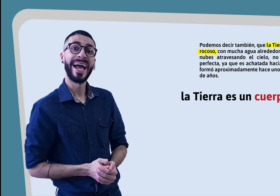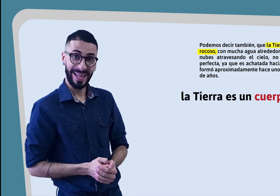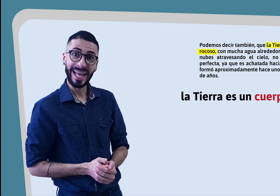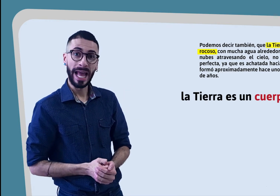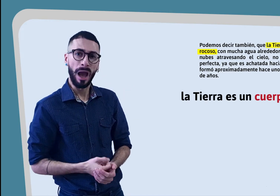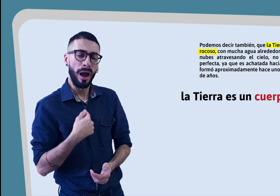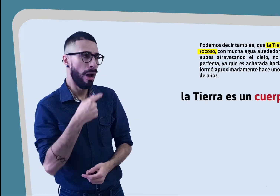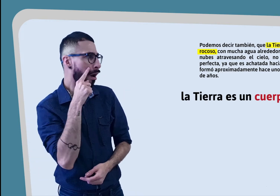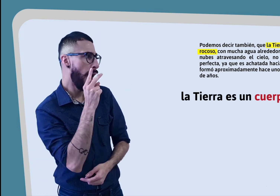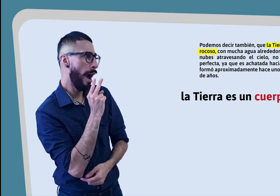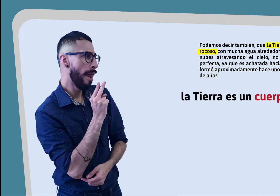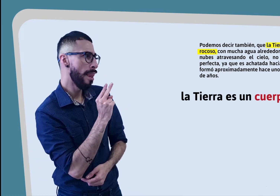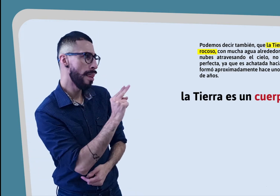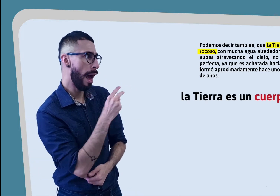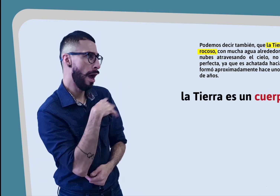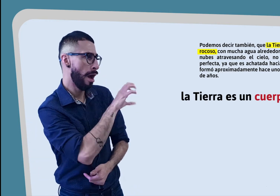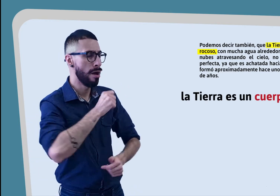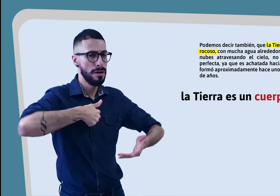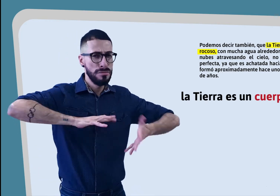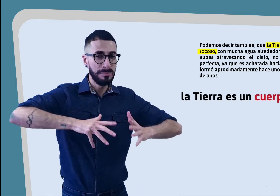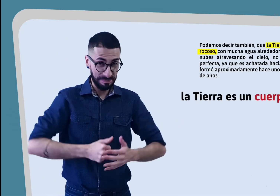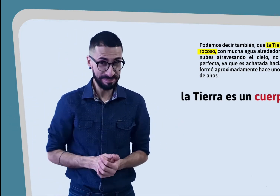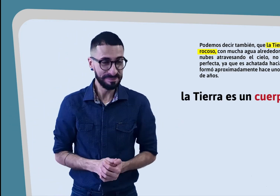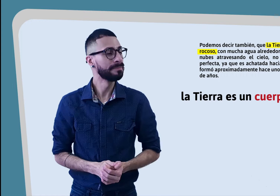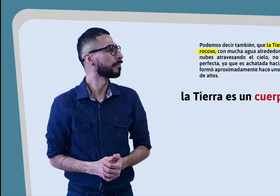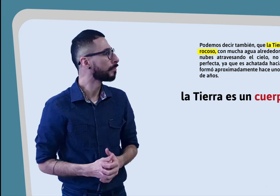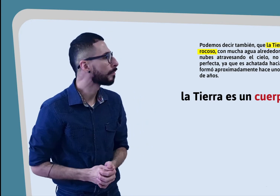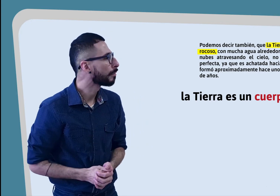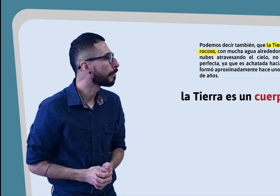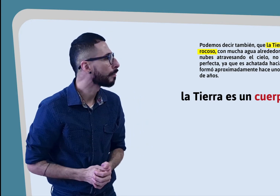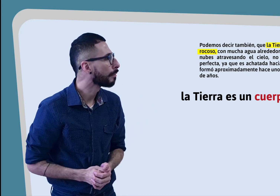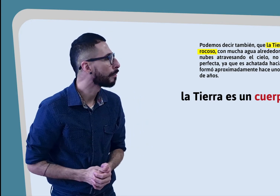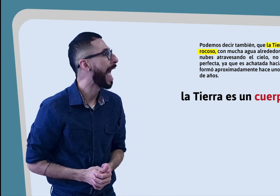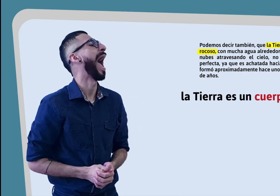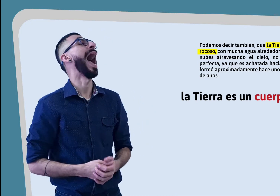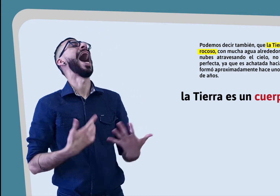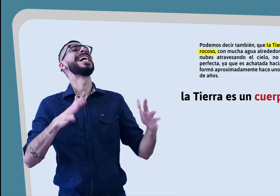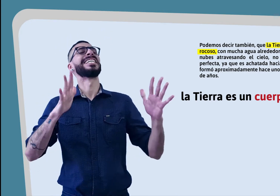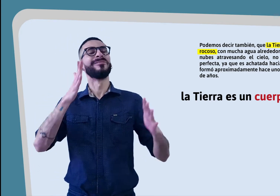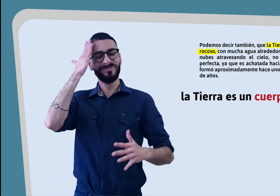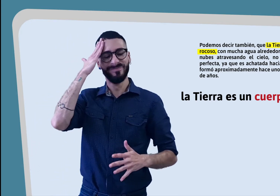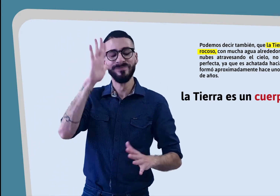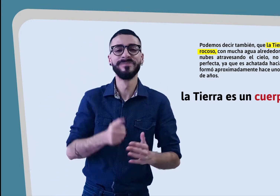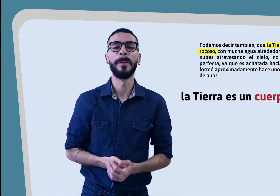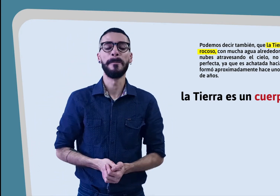Ahora voy a hacer esa frase en lengua de señas. Ya sé cómo hacerla.